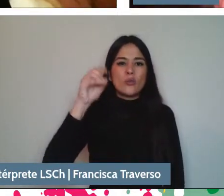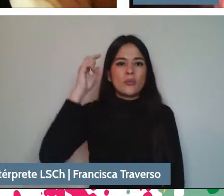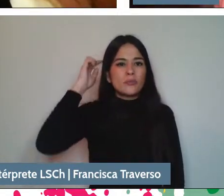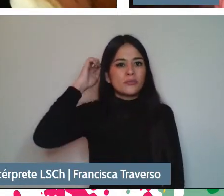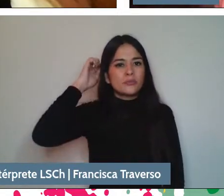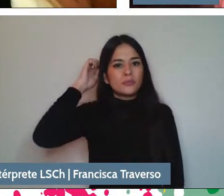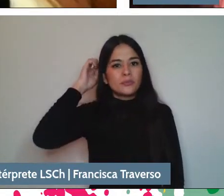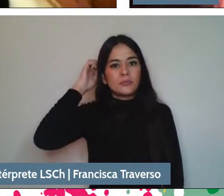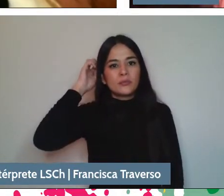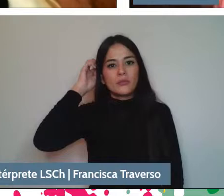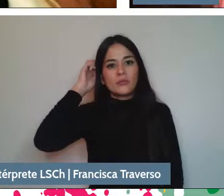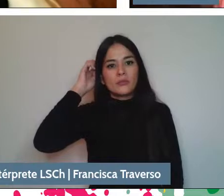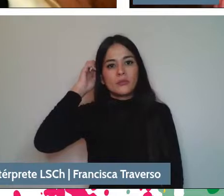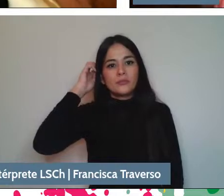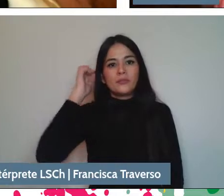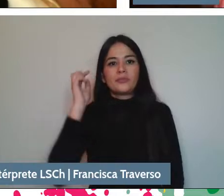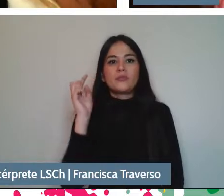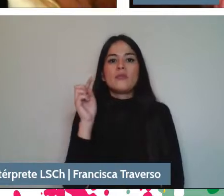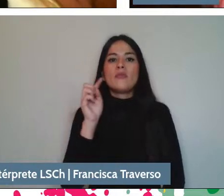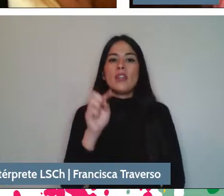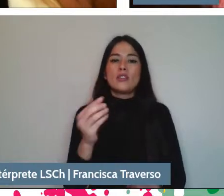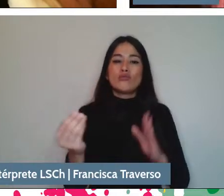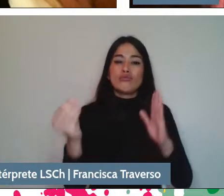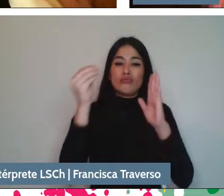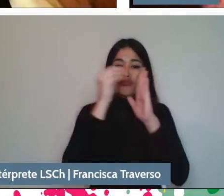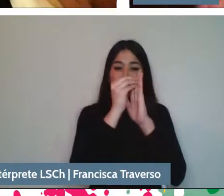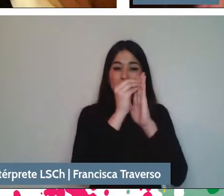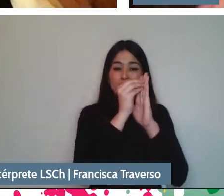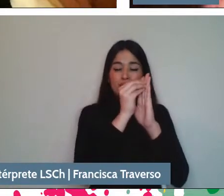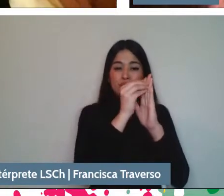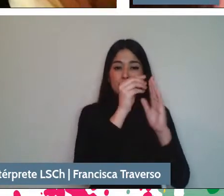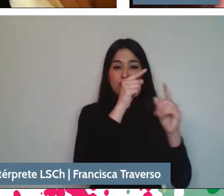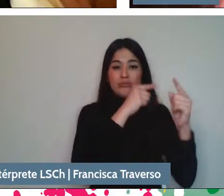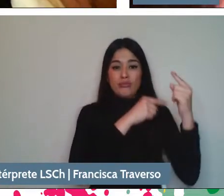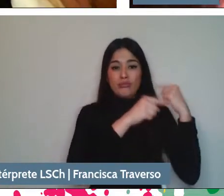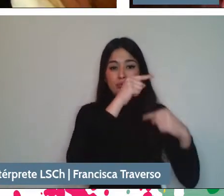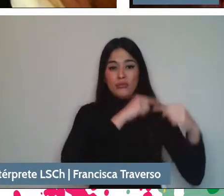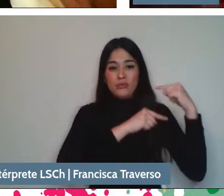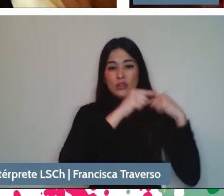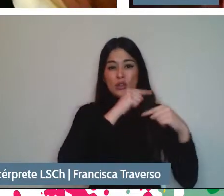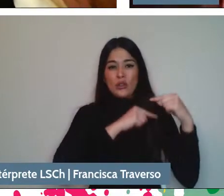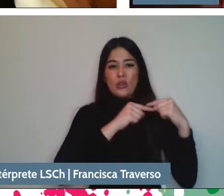atravesada por eso hechos históricos te vaciarás permanentemente